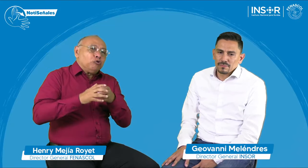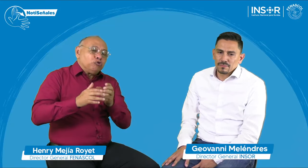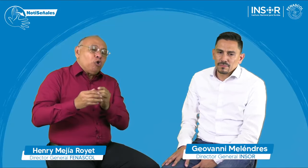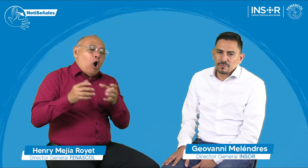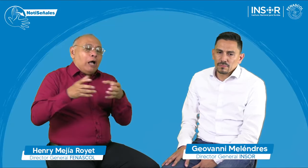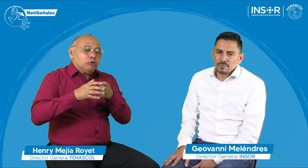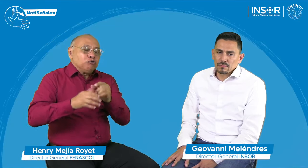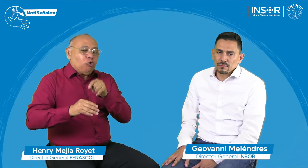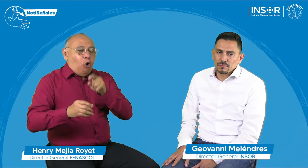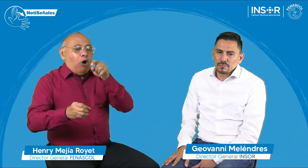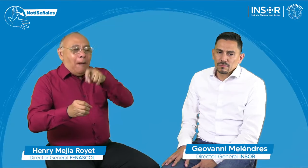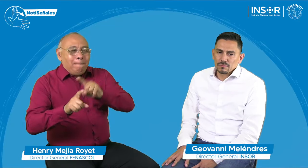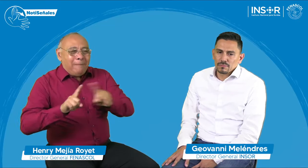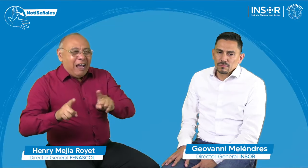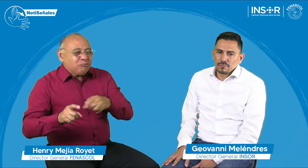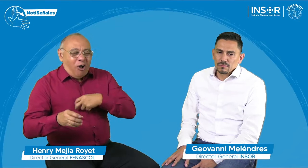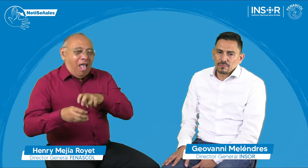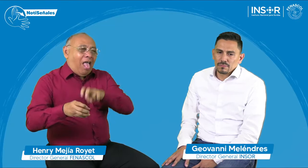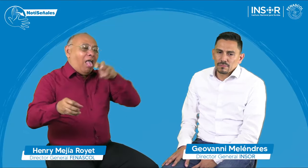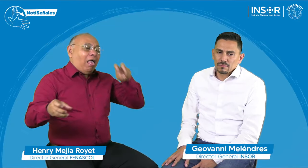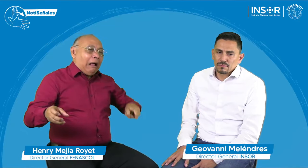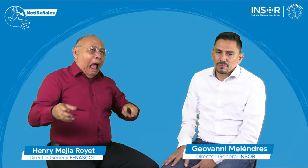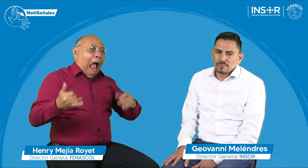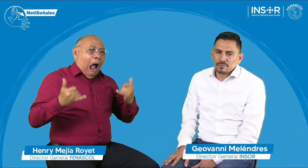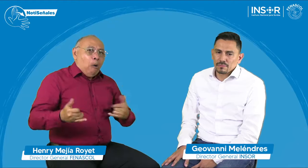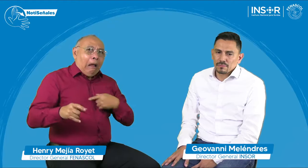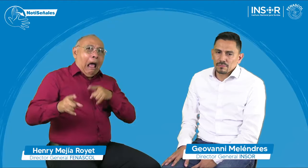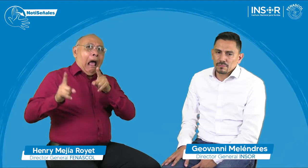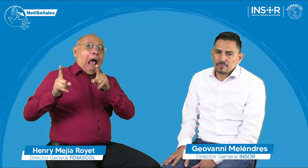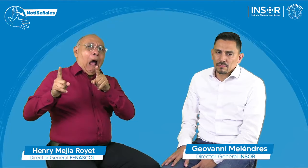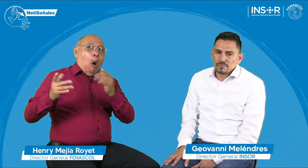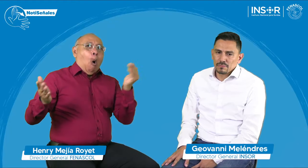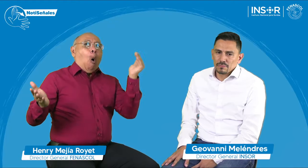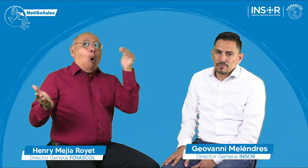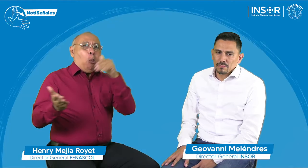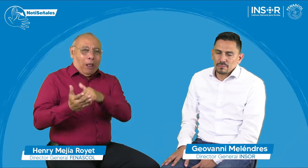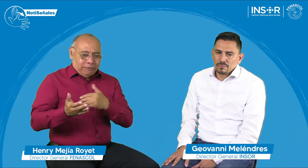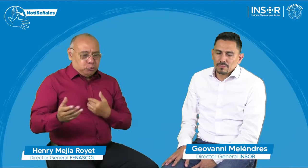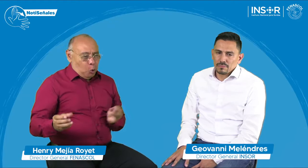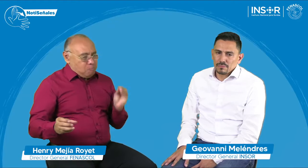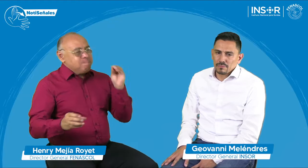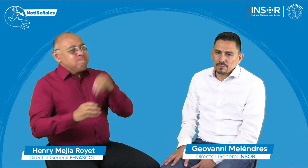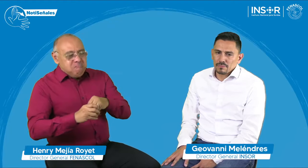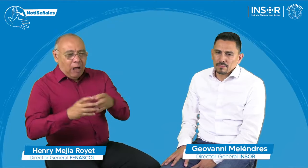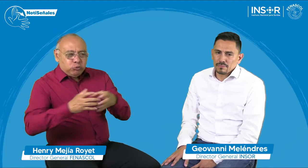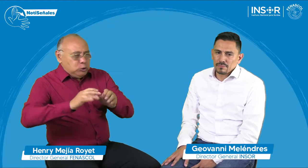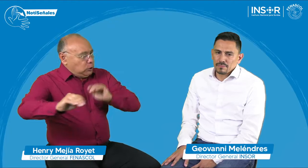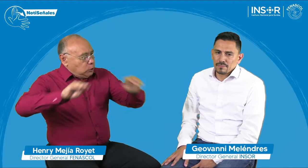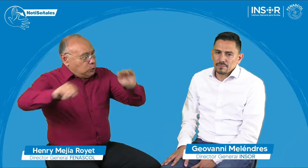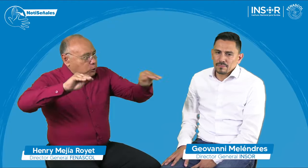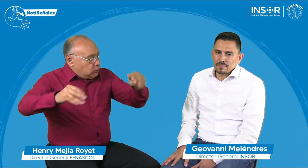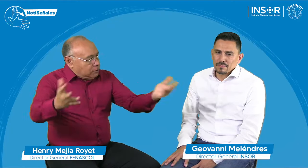sorda nos hacía muchas propuestas. Yo le dije bueno, ¿Y tú a qué asociación